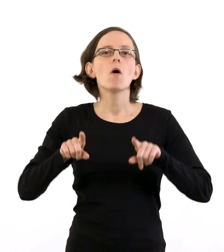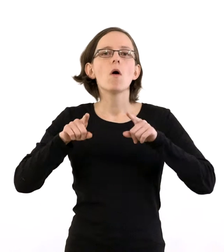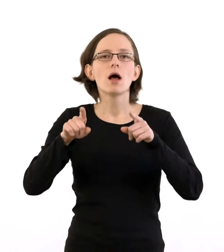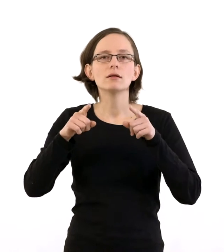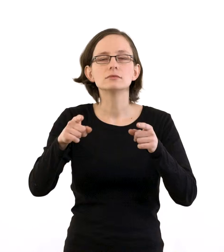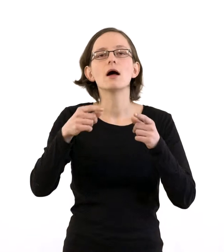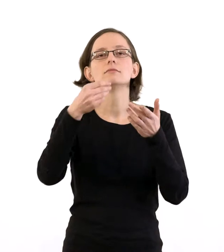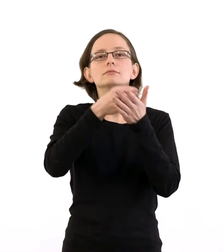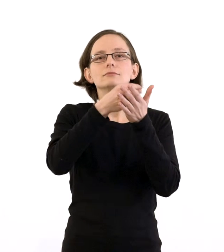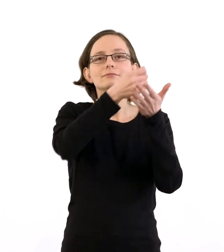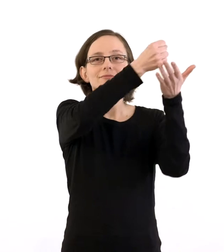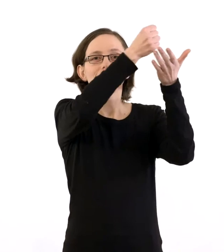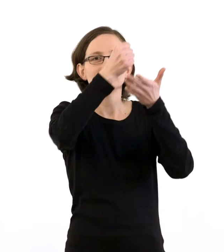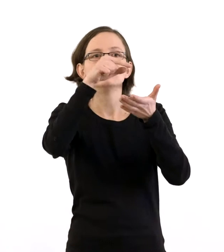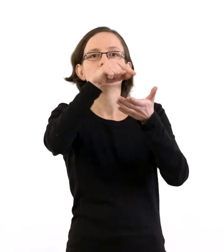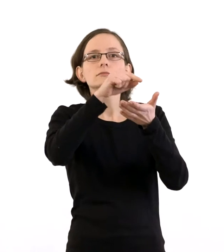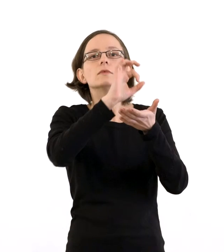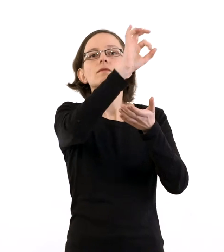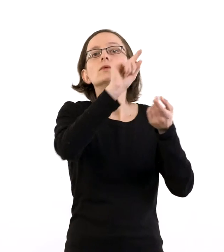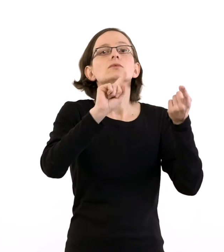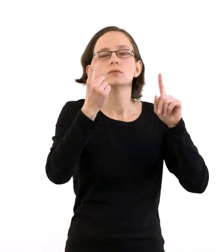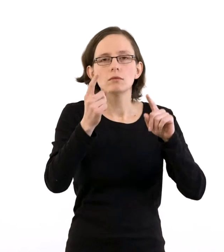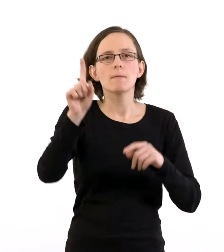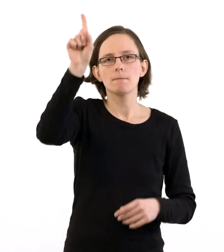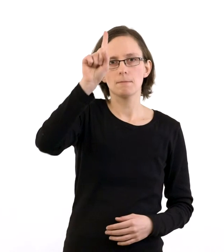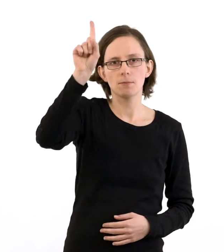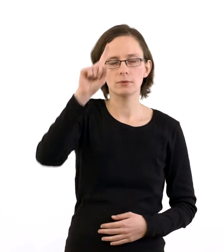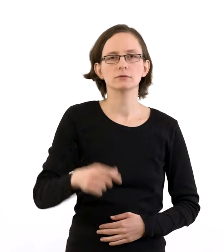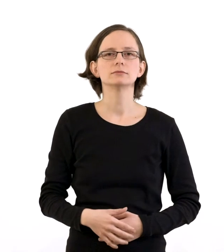Źródła finansowania organizacji – publiczne